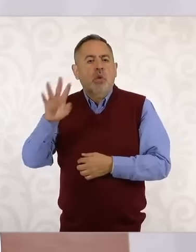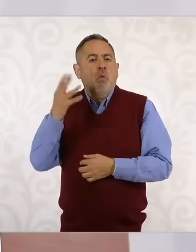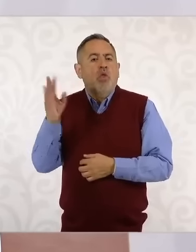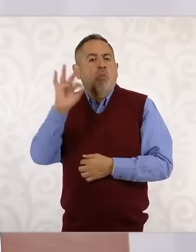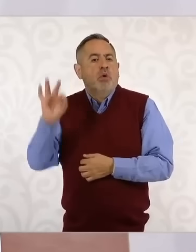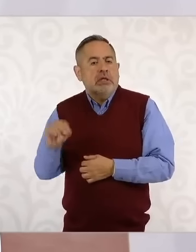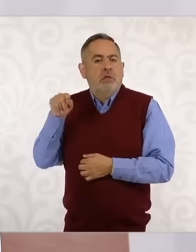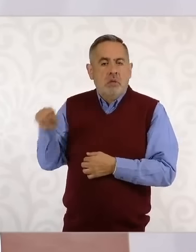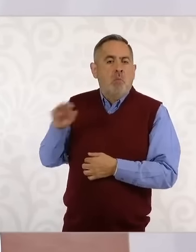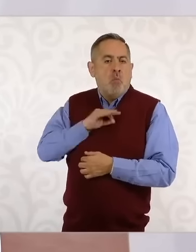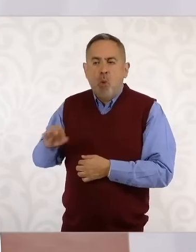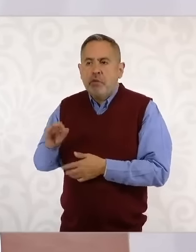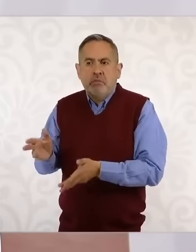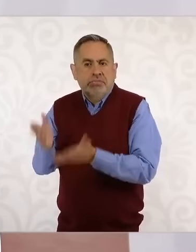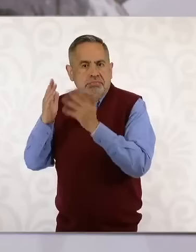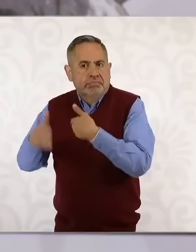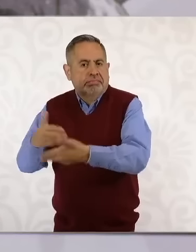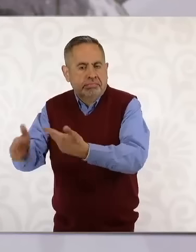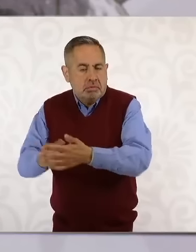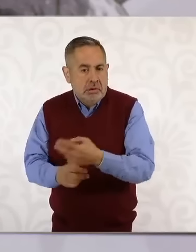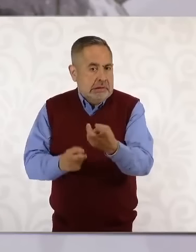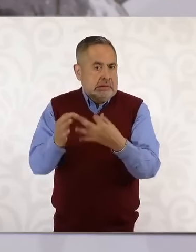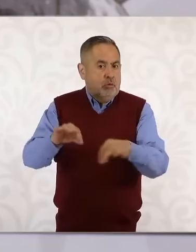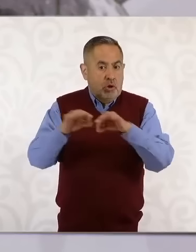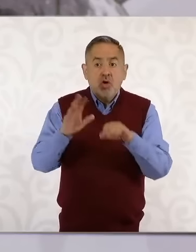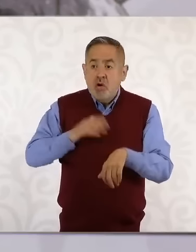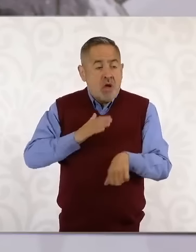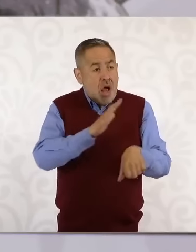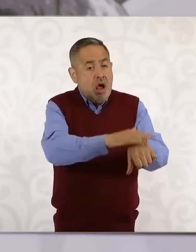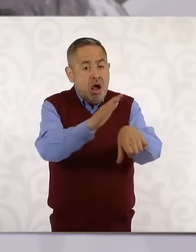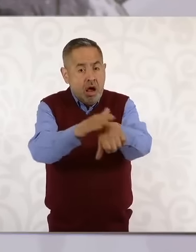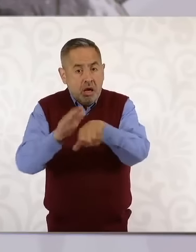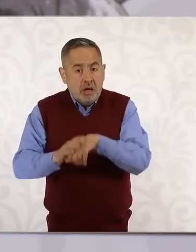importante, se lo he dicho yo a los empresarios, a todo el mundo, tener una comisión federal de